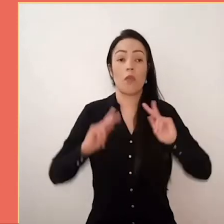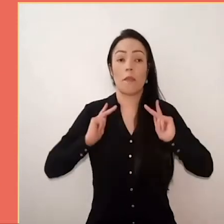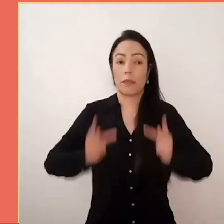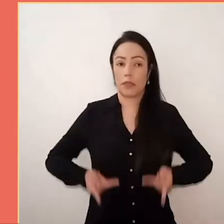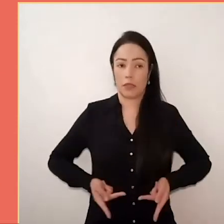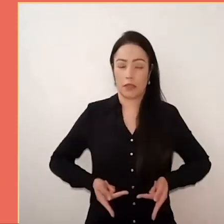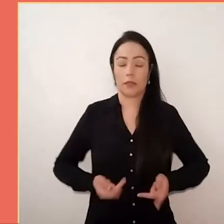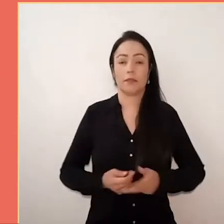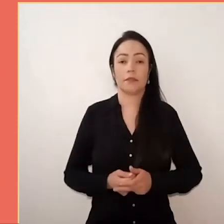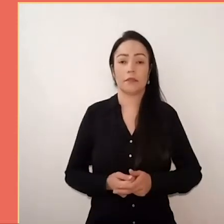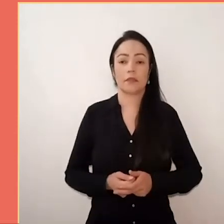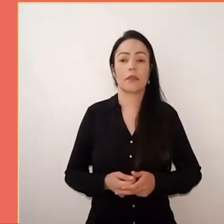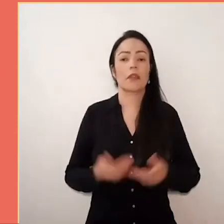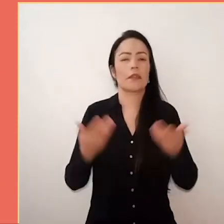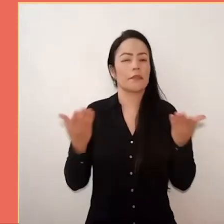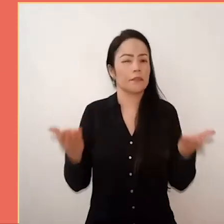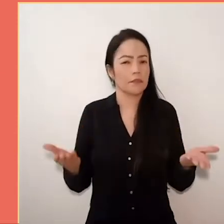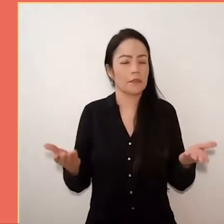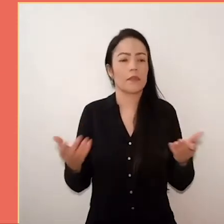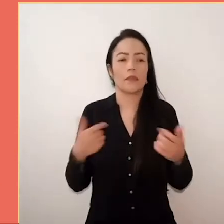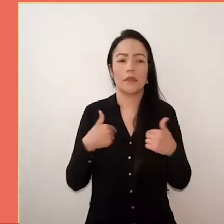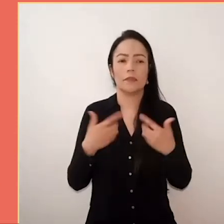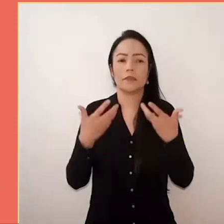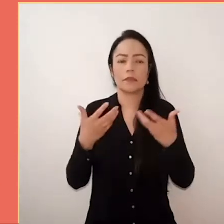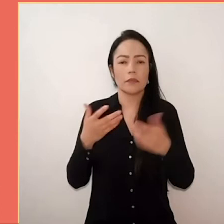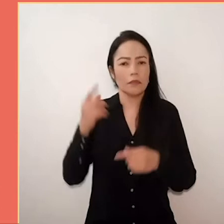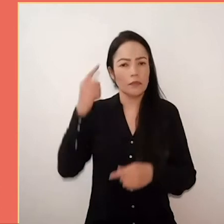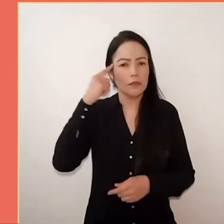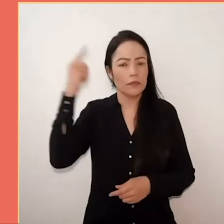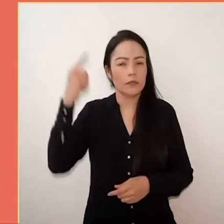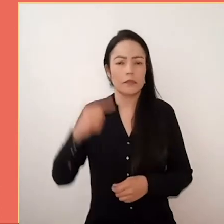e nesse sentido eu queria resgatar o conceito